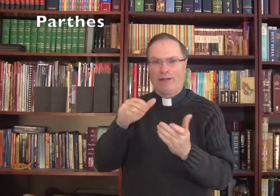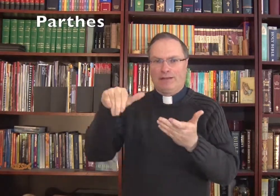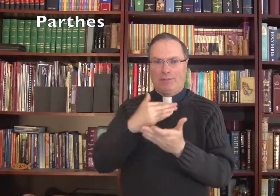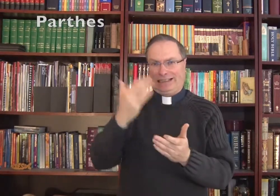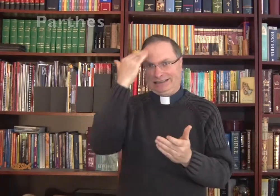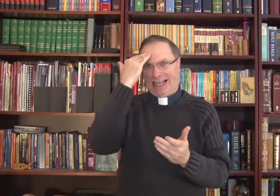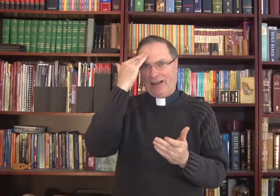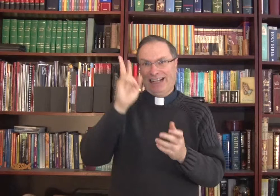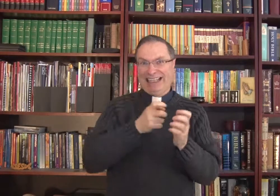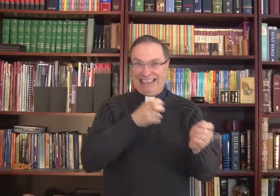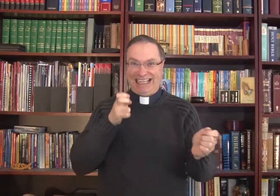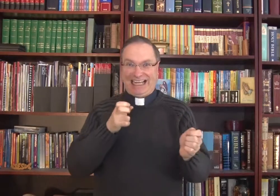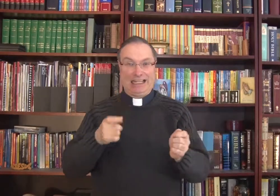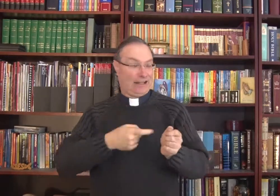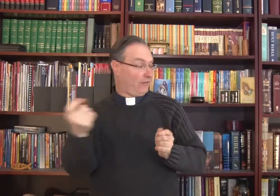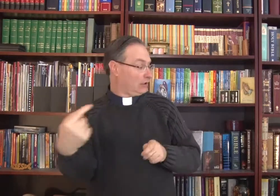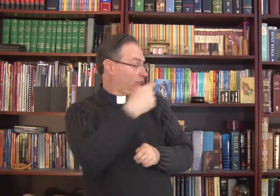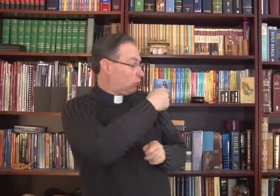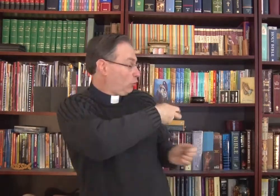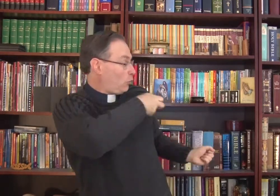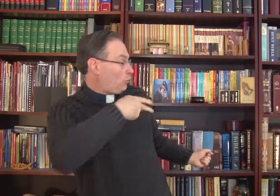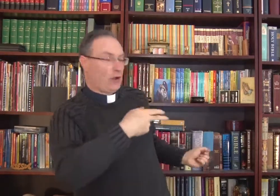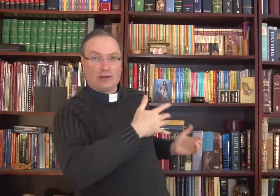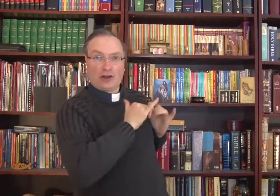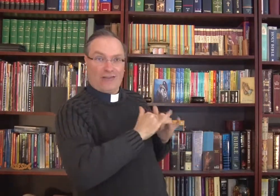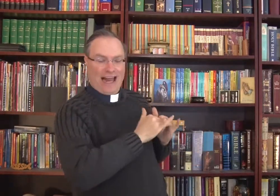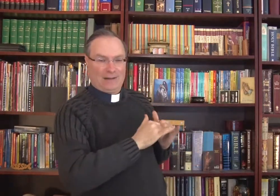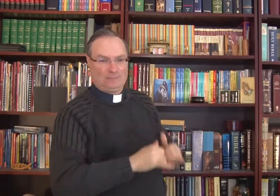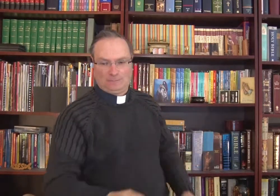car ils savent tirer les flèches à dos du cheval.